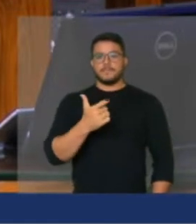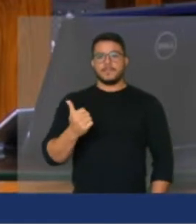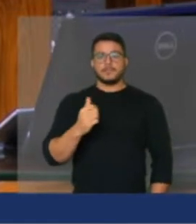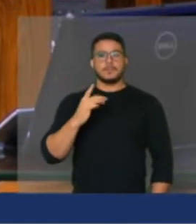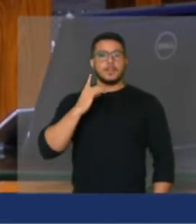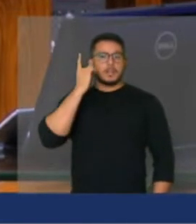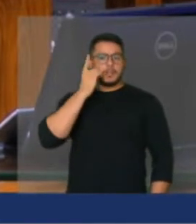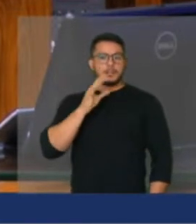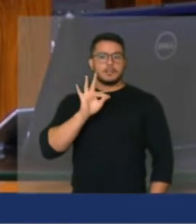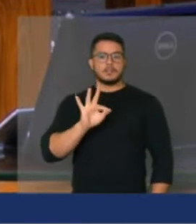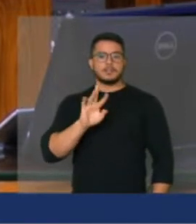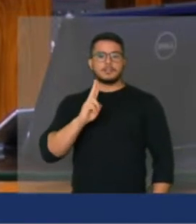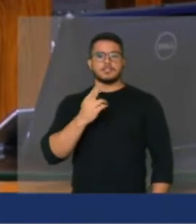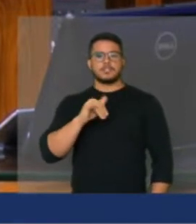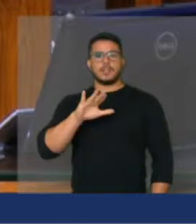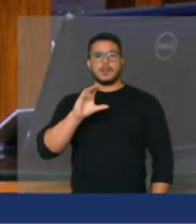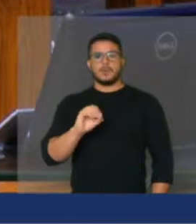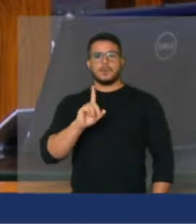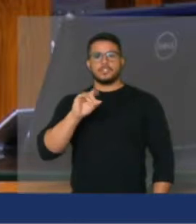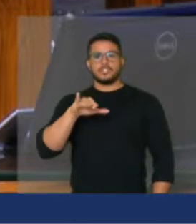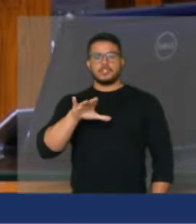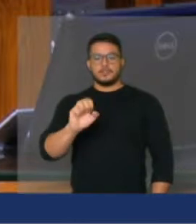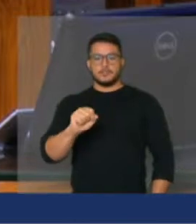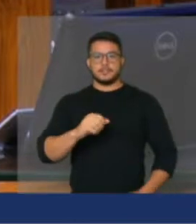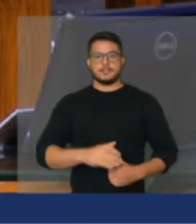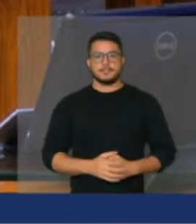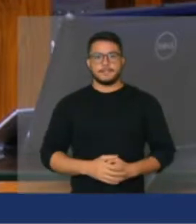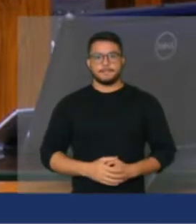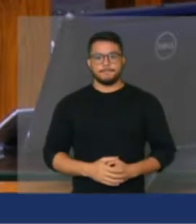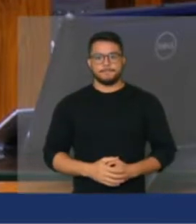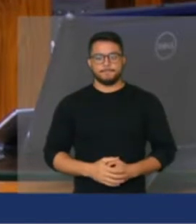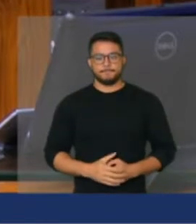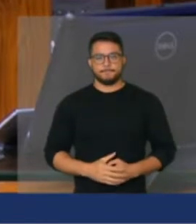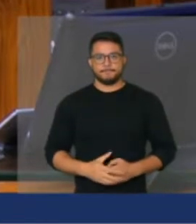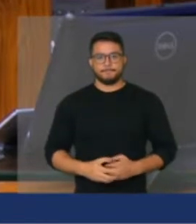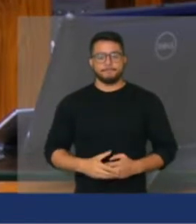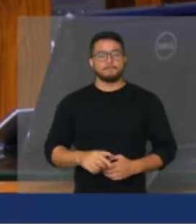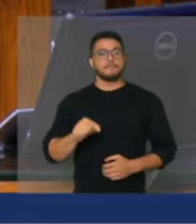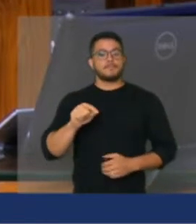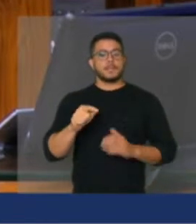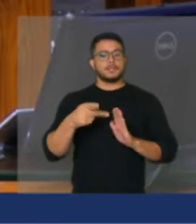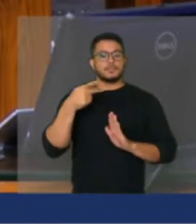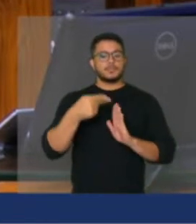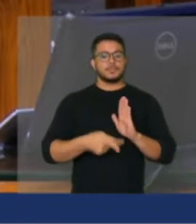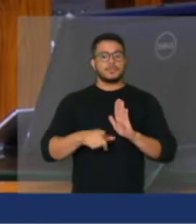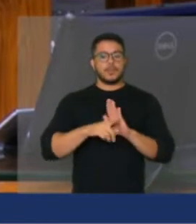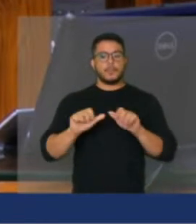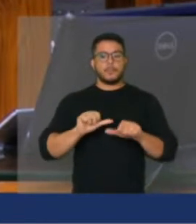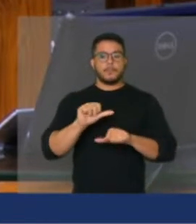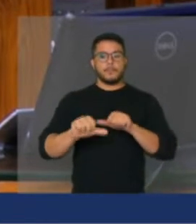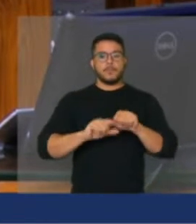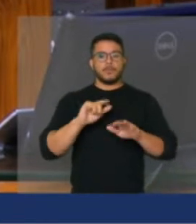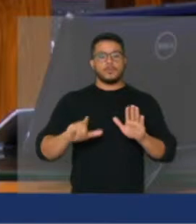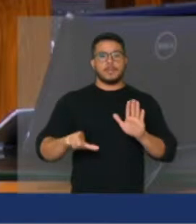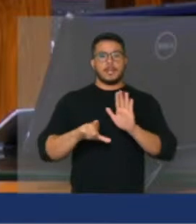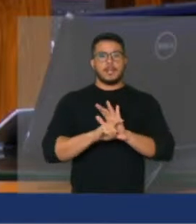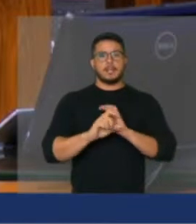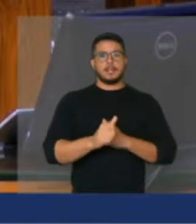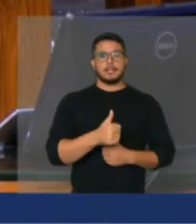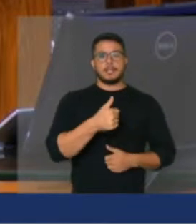ÚNICO DO PROJETO DE LEI N° 2058/2021 QUE ALTERA A LEI N° 14151, DE 12 DE MAIO DE 2021 PARA DISCIPLINAR AS ATIVIDADES DE TÊ-LO TRABALHO, TRABALHO